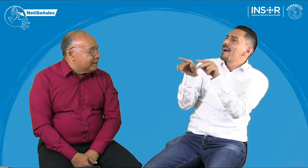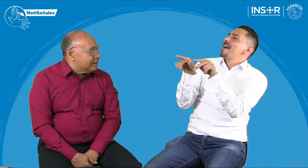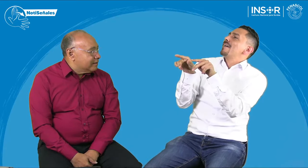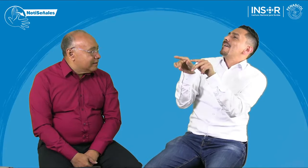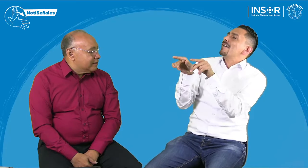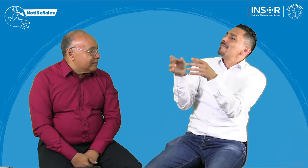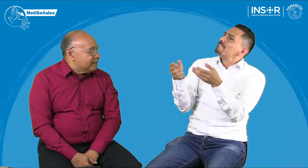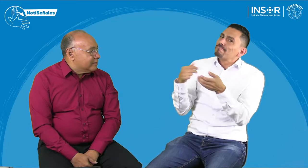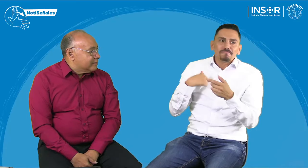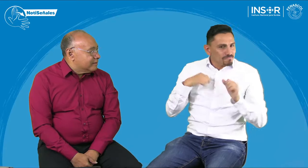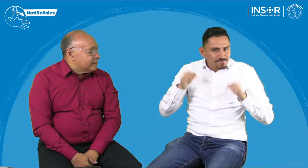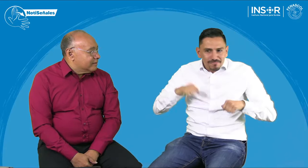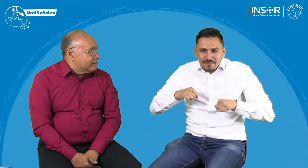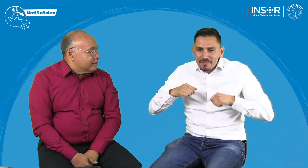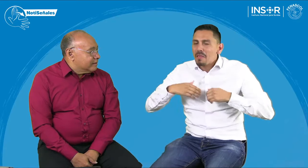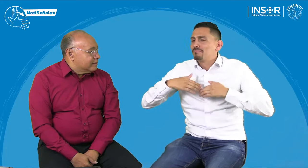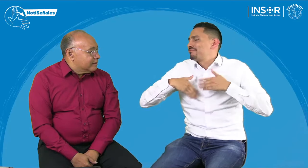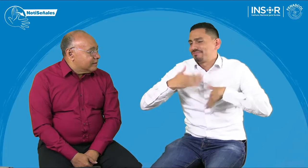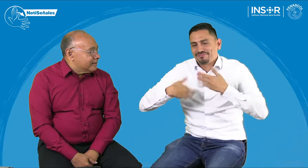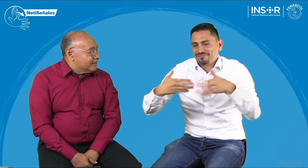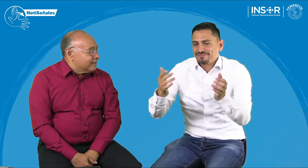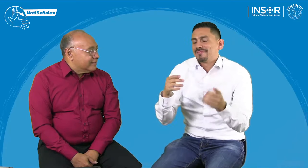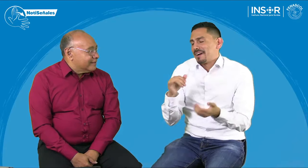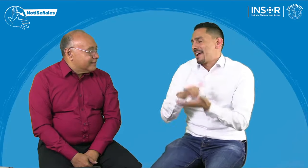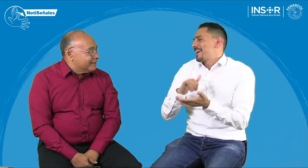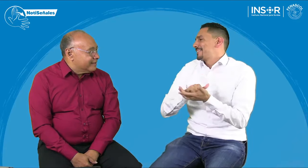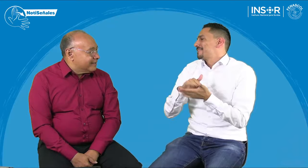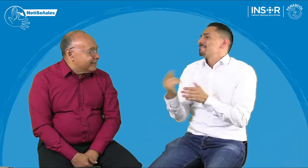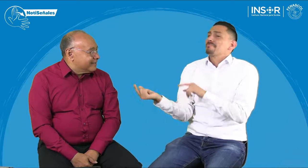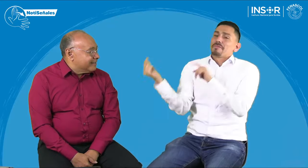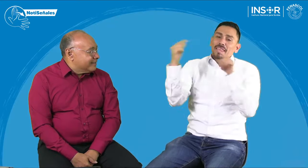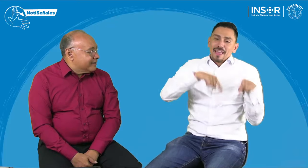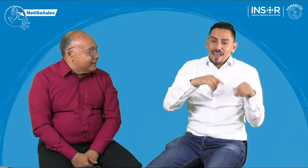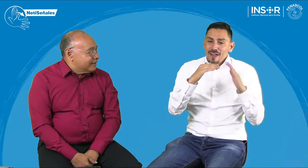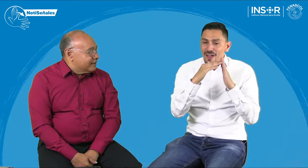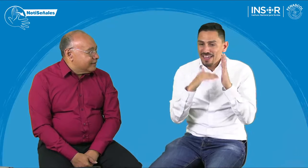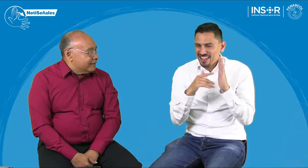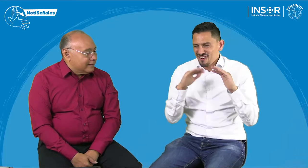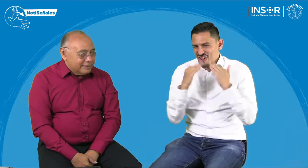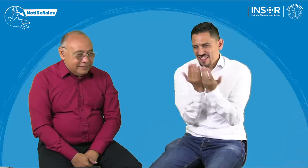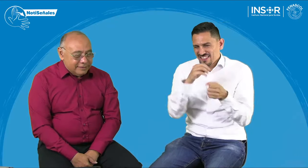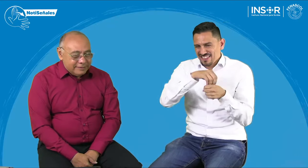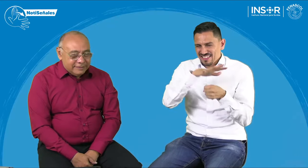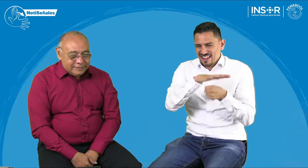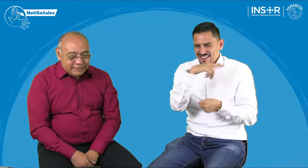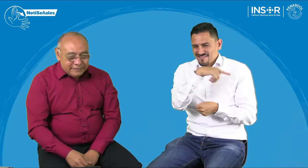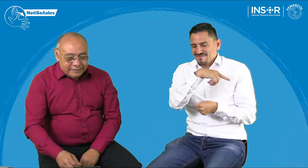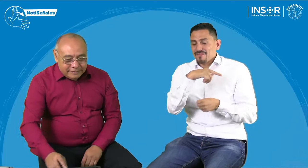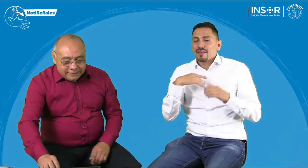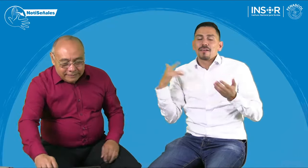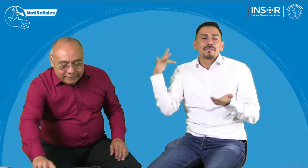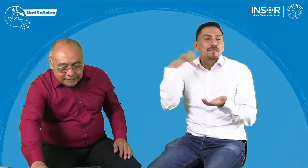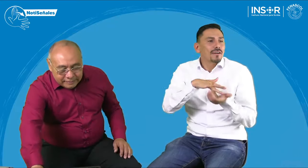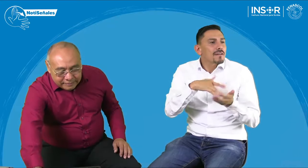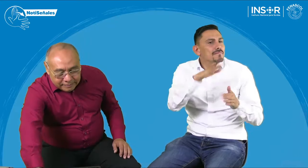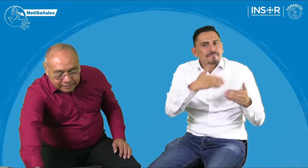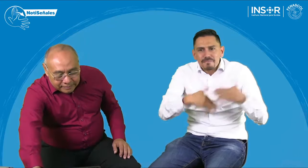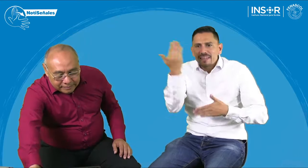Daniel y demás que también estaban allí, ver todos estos ejemplos me incentivó a pesar